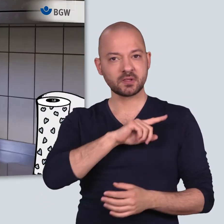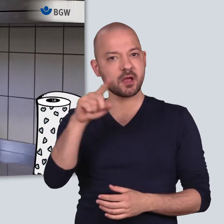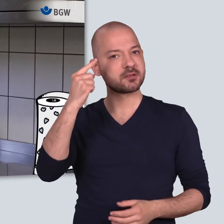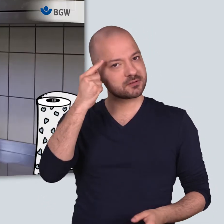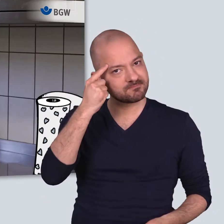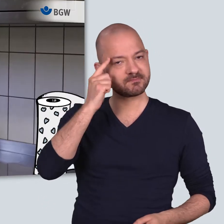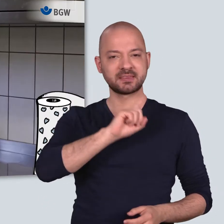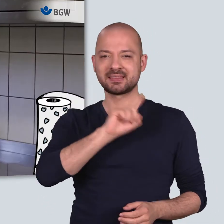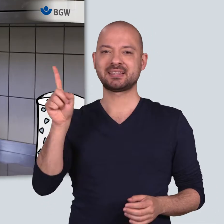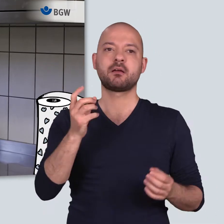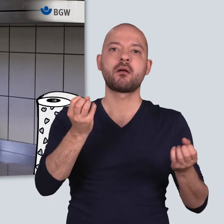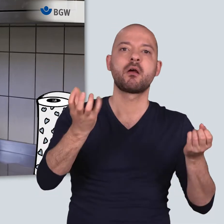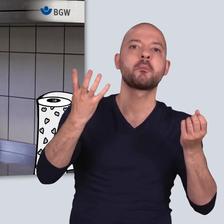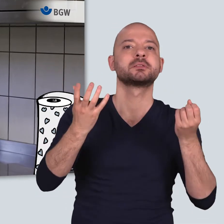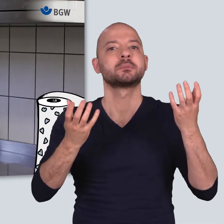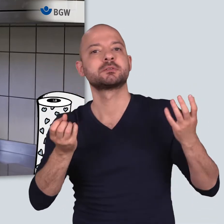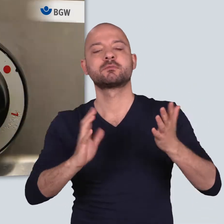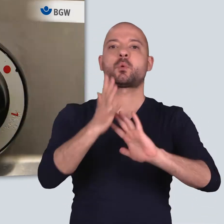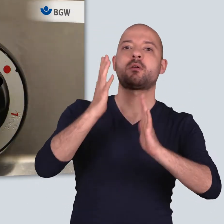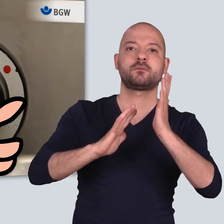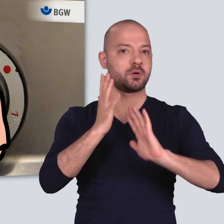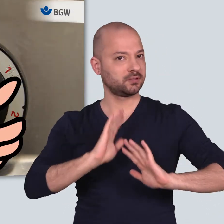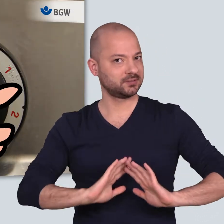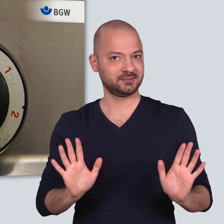Alle achten darauf, dass nirgendwo ein Feuer ausbrechen kann.